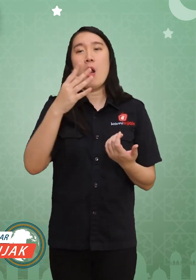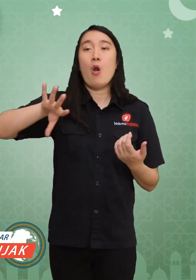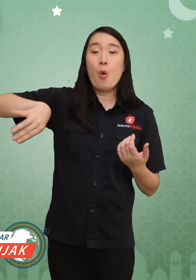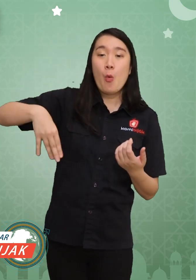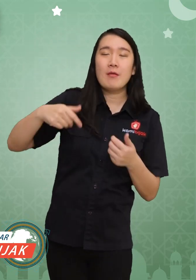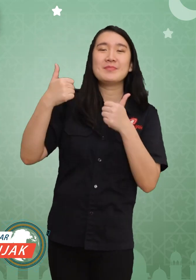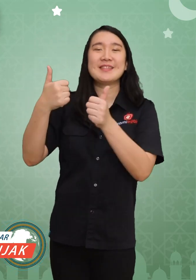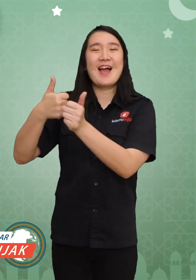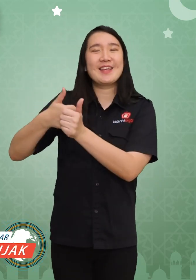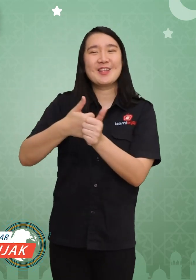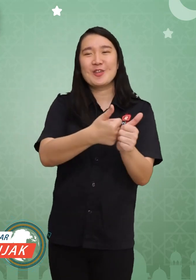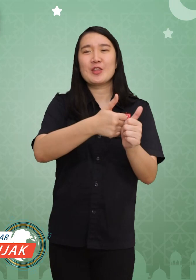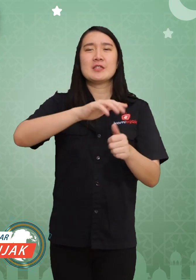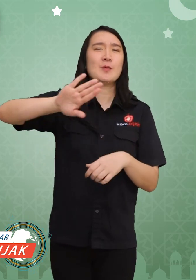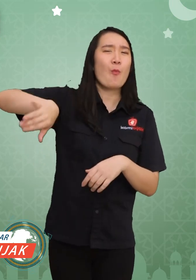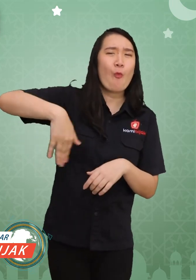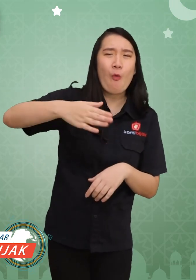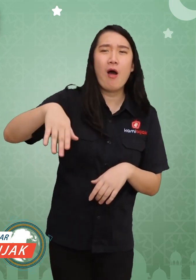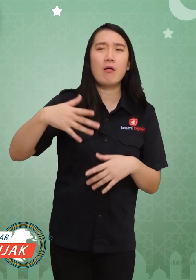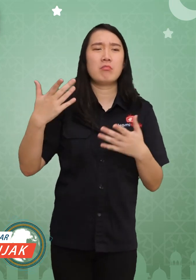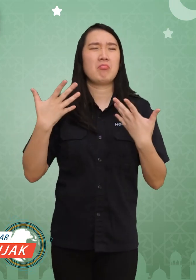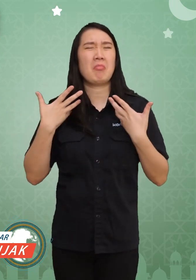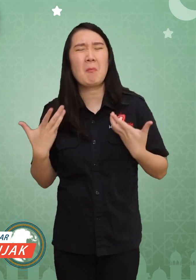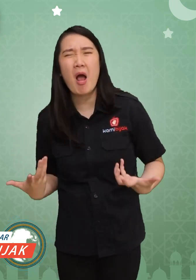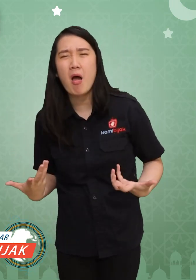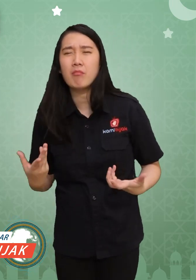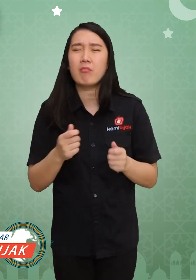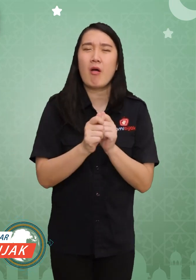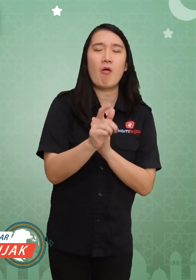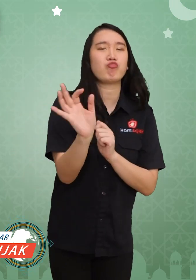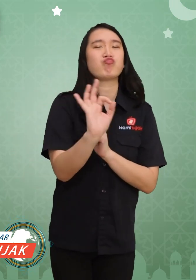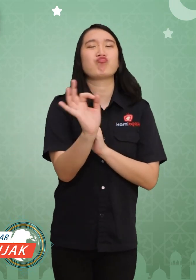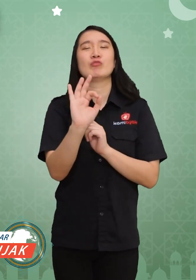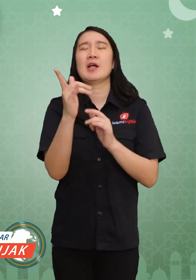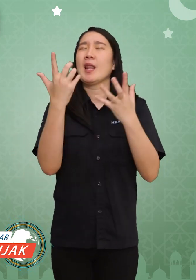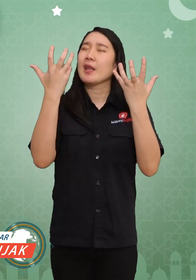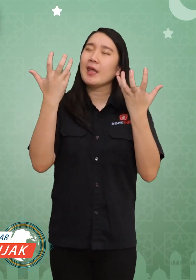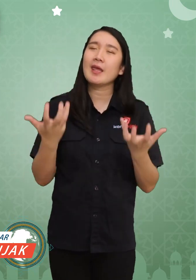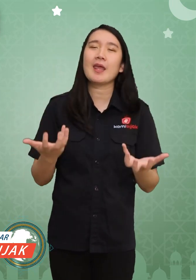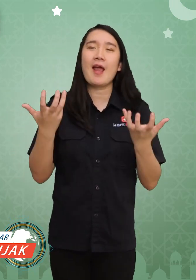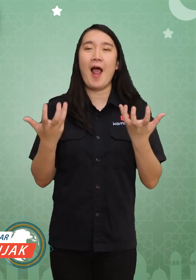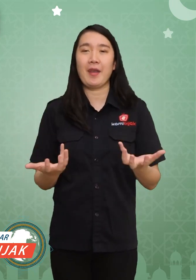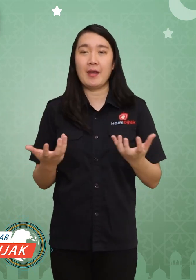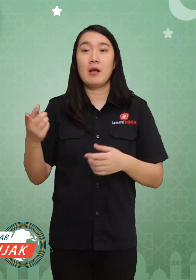keluarga bisa ikut semua, beban biaya ringan.